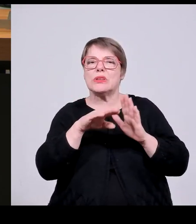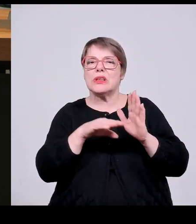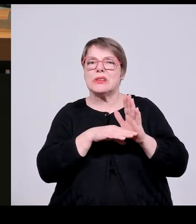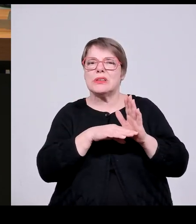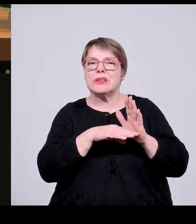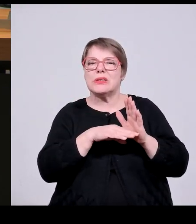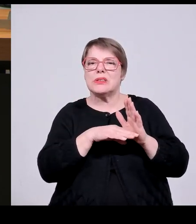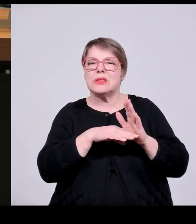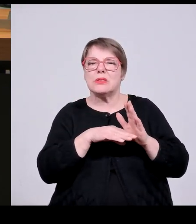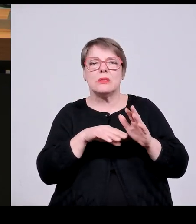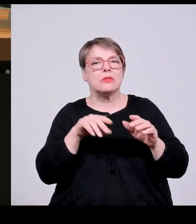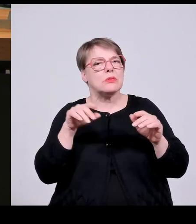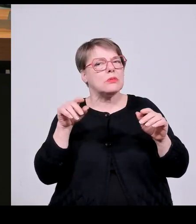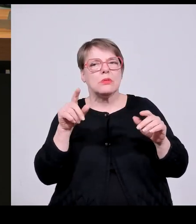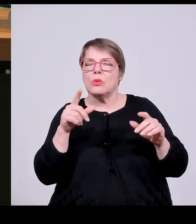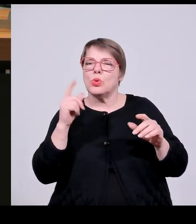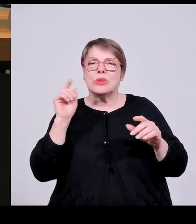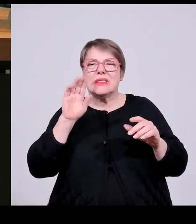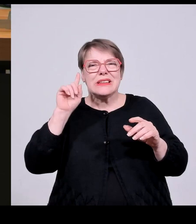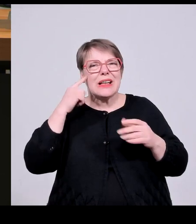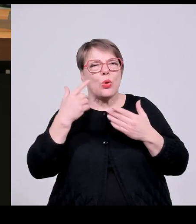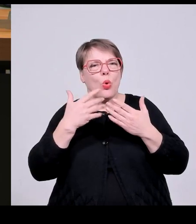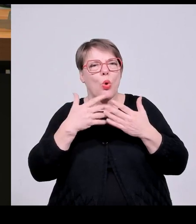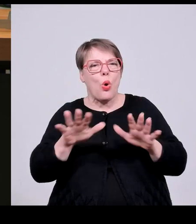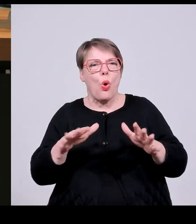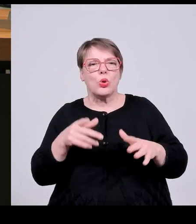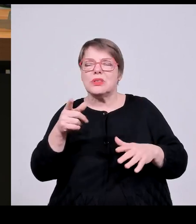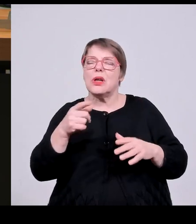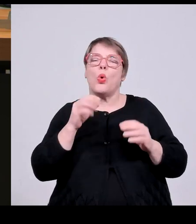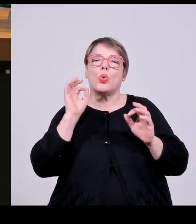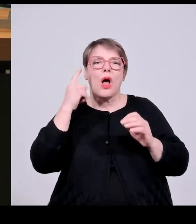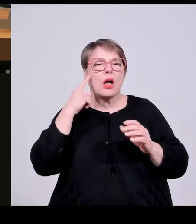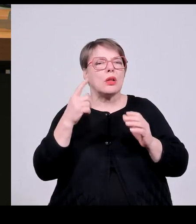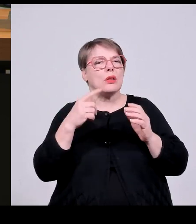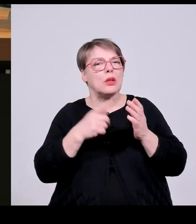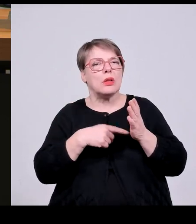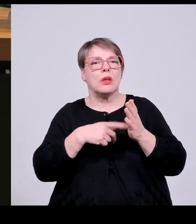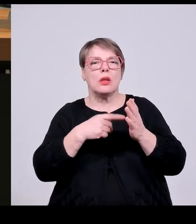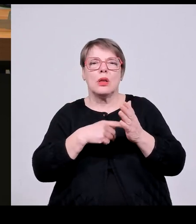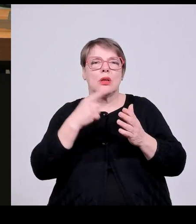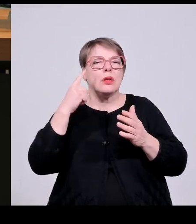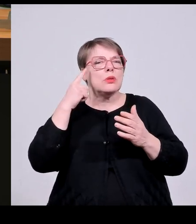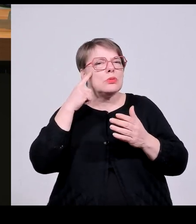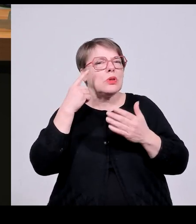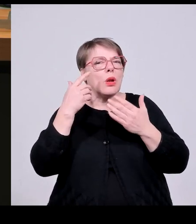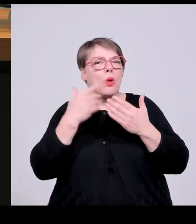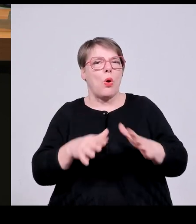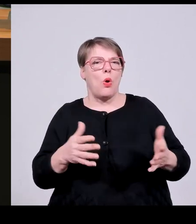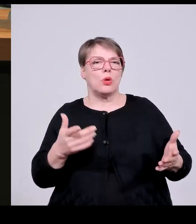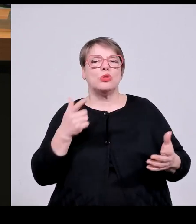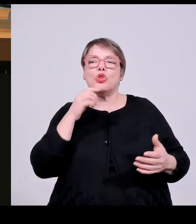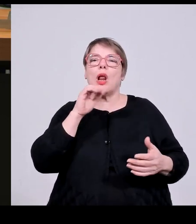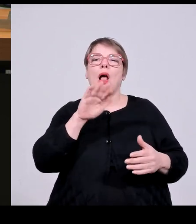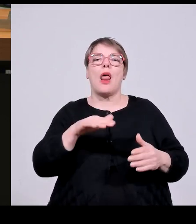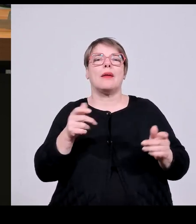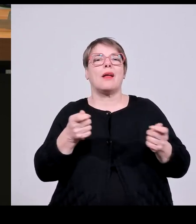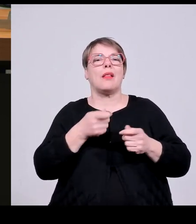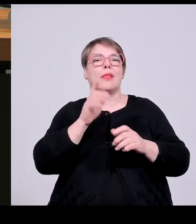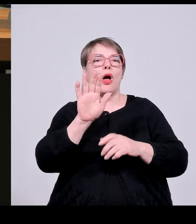Wir haben nämlich nach dem nach 2021 plötzlich alle aufgescheucht, wie Hühner durch die Gegend rannten und die Medien total bemüht waren, über die SPD und